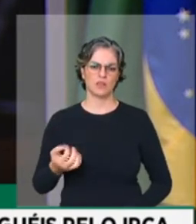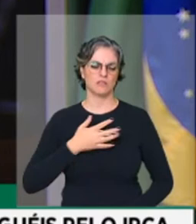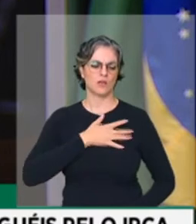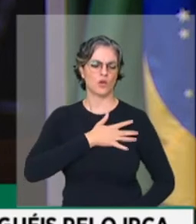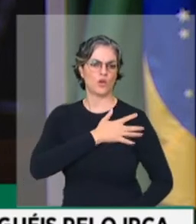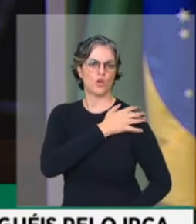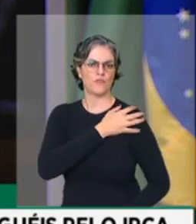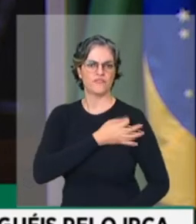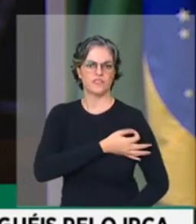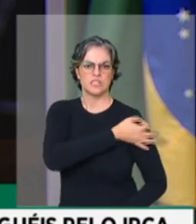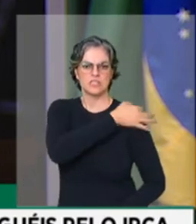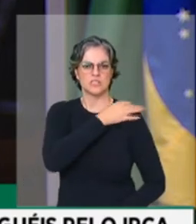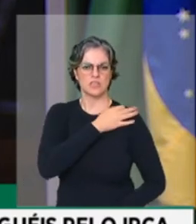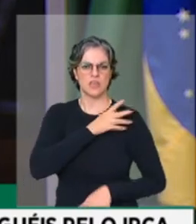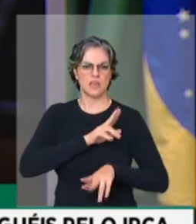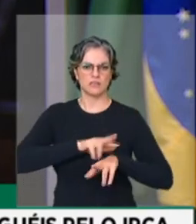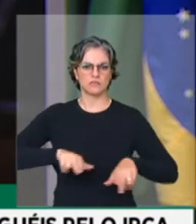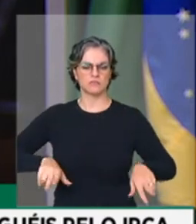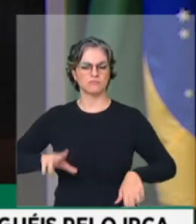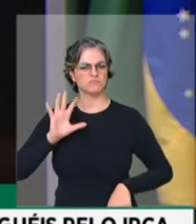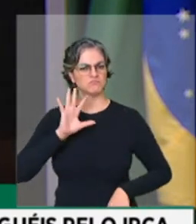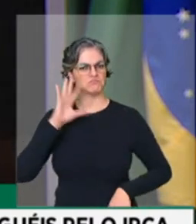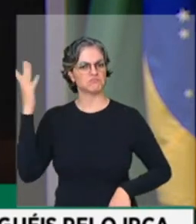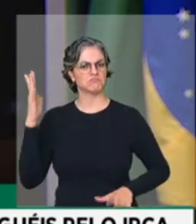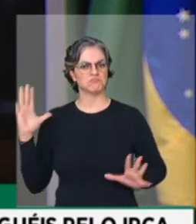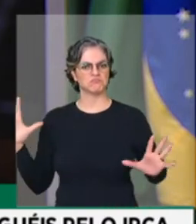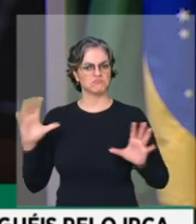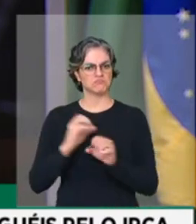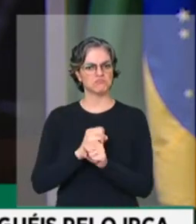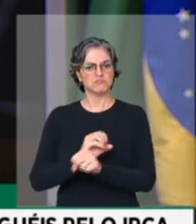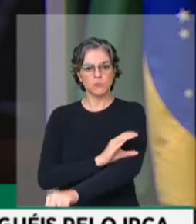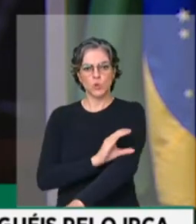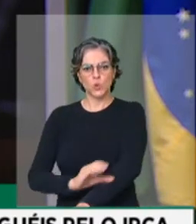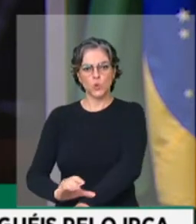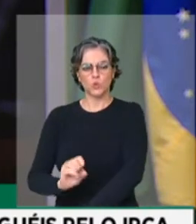COMO FEZ A... COM OS OFICIAIS, UNIFICAR.... DOS SEUS CUSTOS